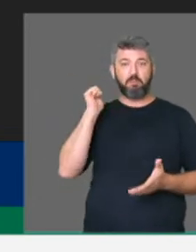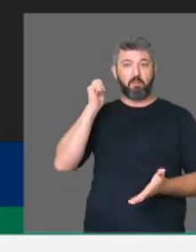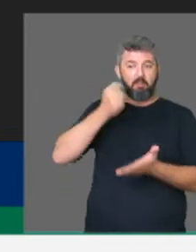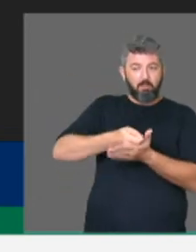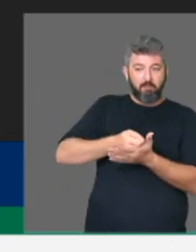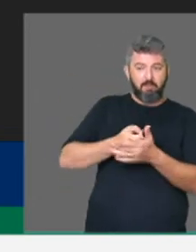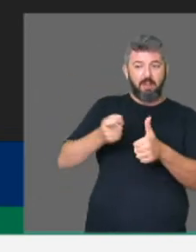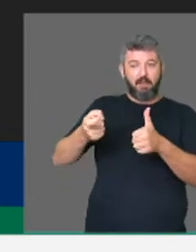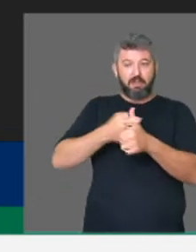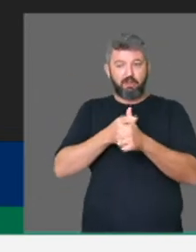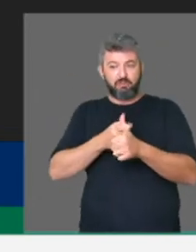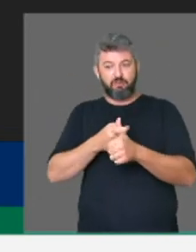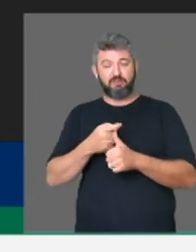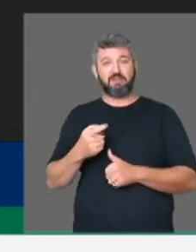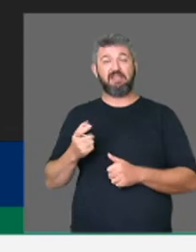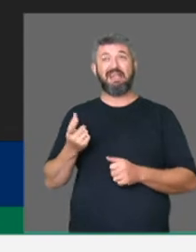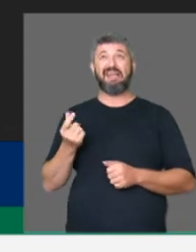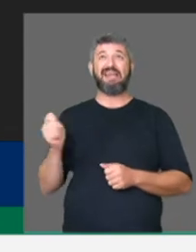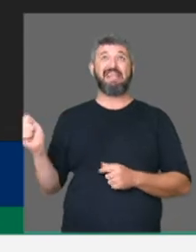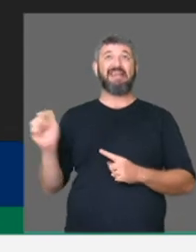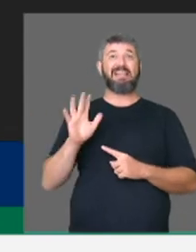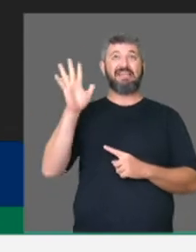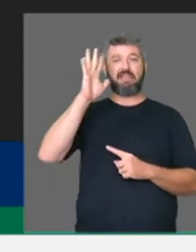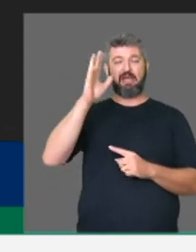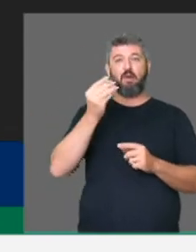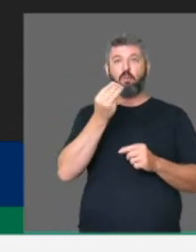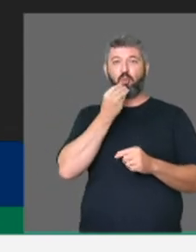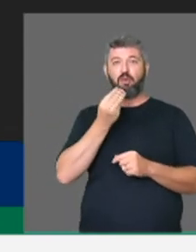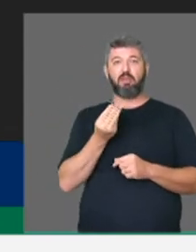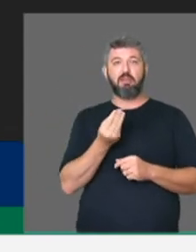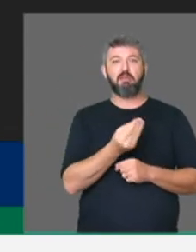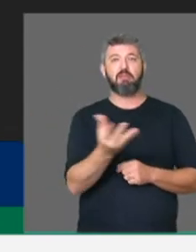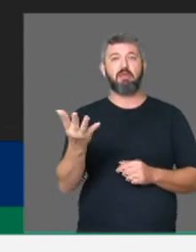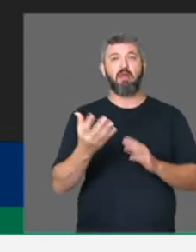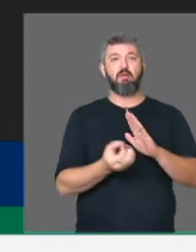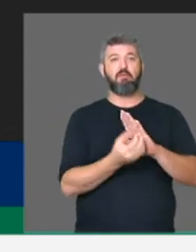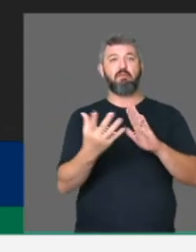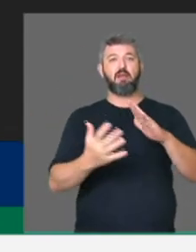POR UM LADO MAS POR OUTRO NÓS TEMOS UMA MISSÃO SOCIAL MUITO MAIS IMPORTANTE. QUE É SALVAR